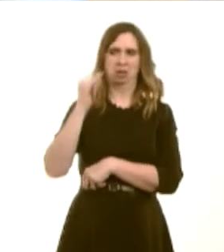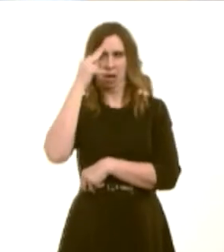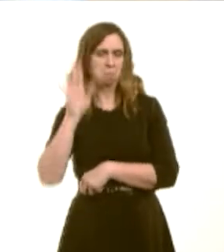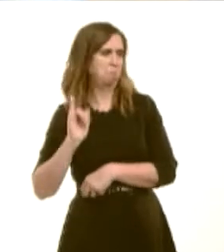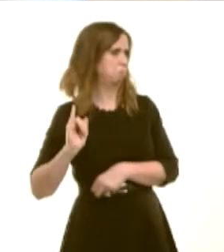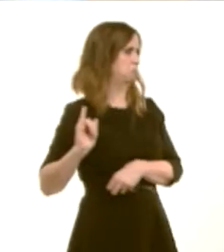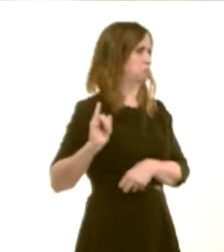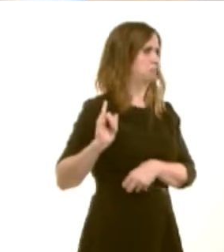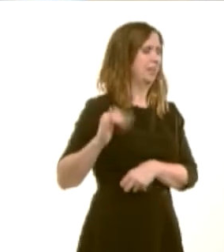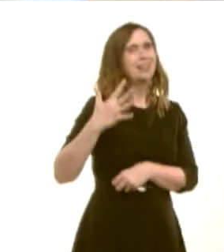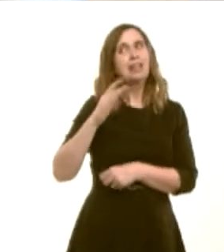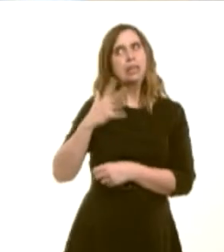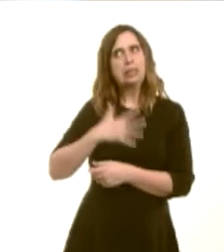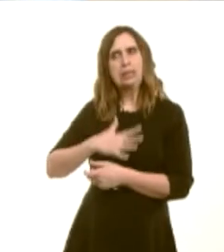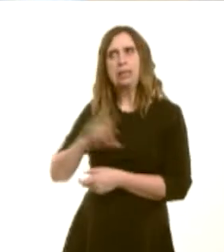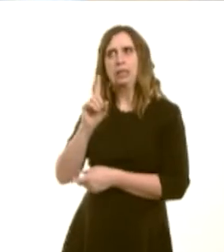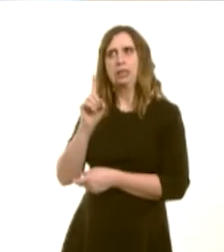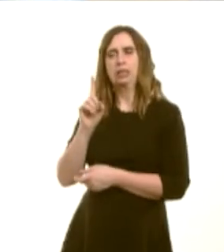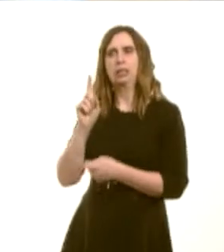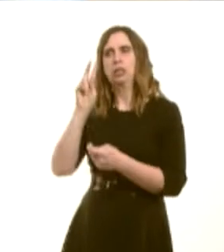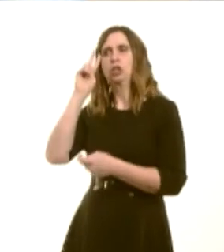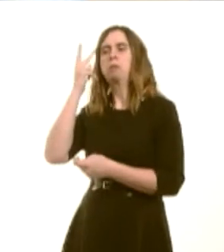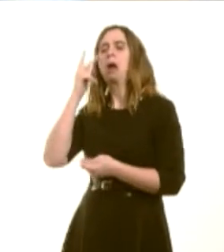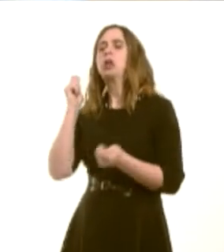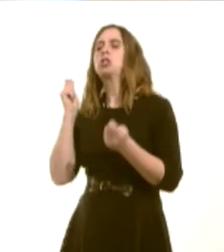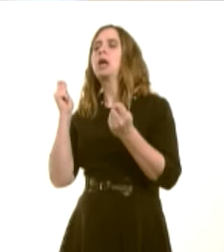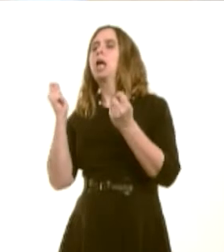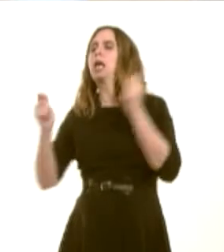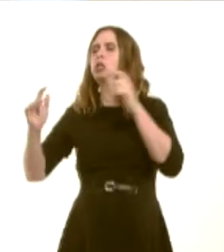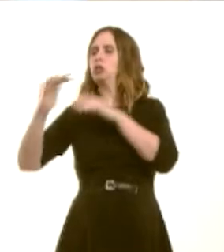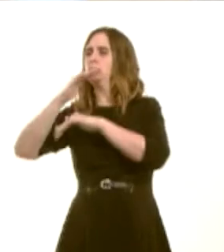o bobl eisiau mynd iír adran hynny yng Nglan Clwyd yn barhaol, nid dim ond dros dro. Dynaín